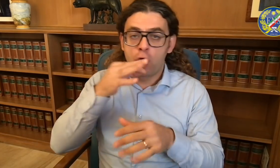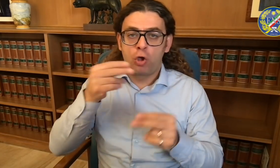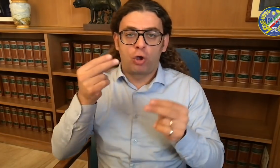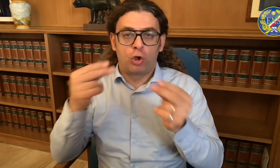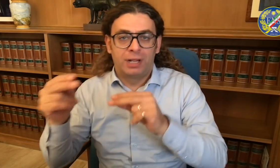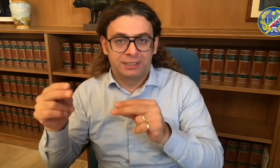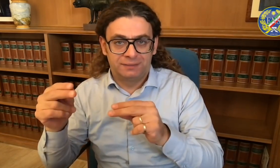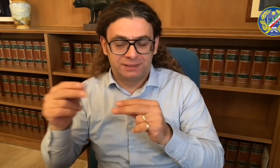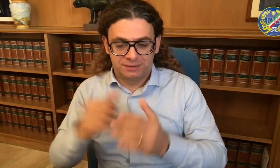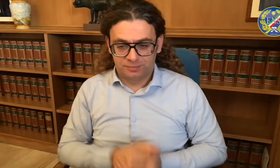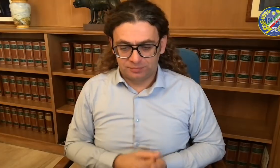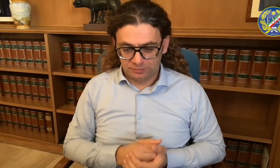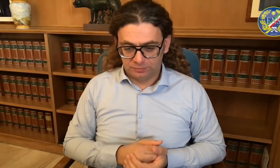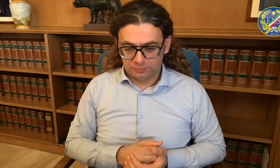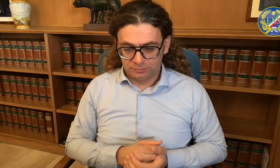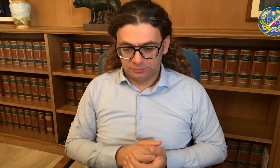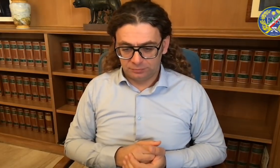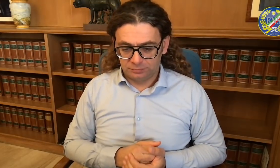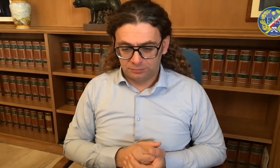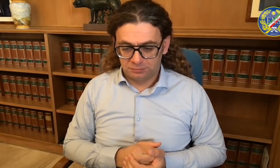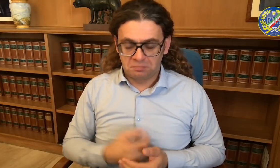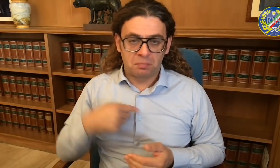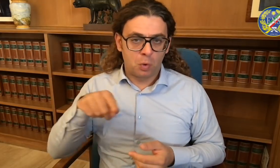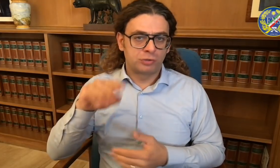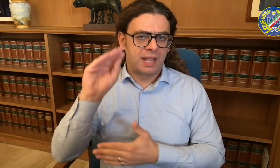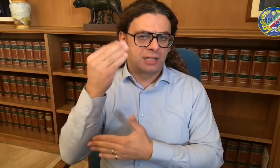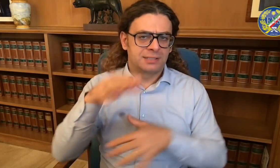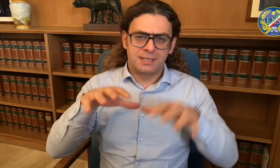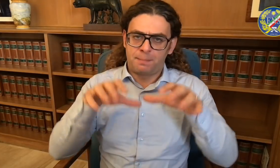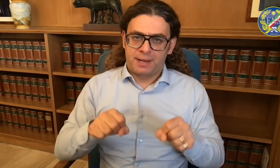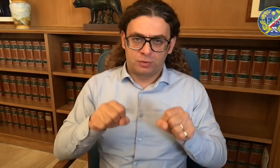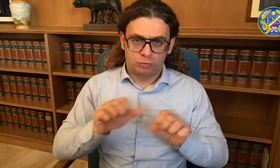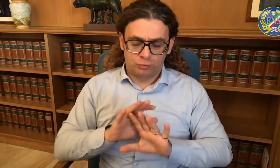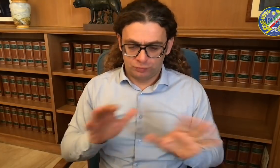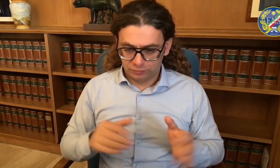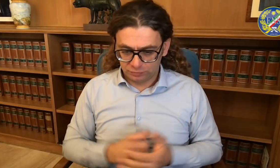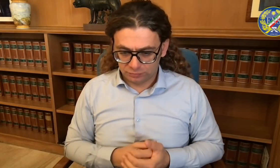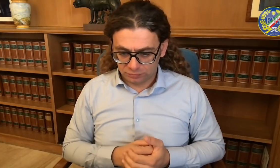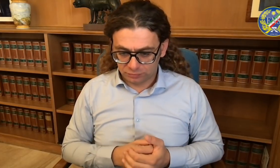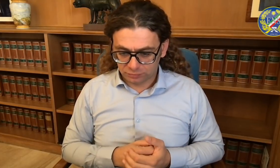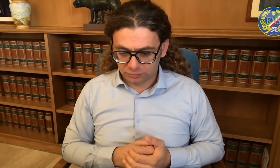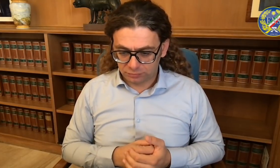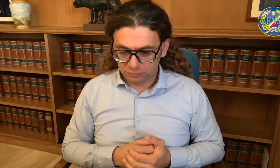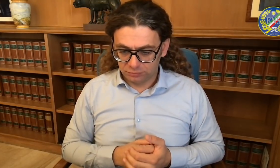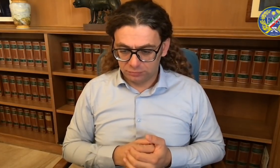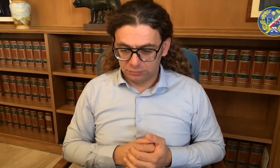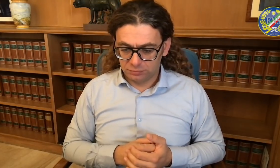proposte di eventuali integrazioni o modifiche e su questo l’ENS ha assunto il proprio impegno.